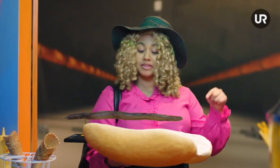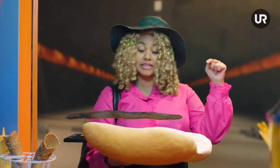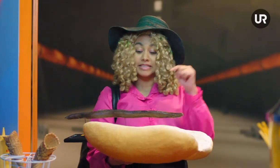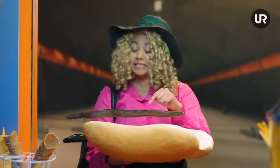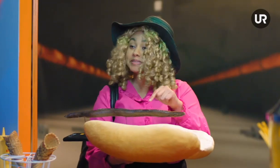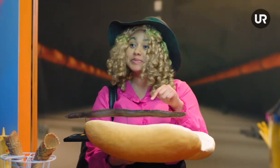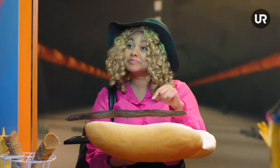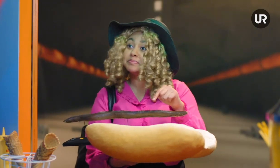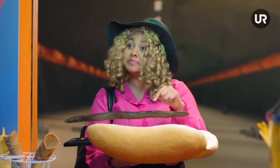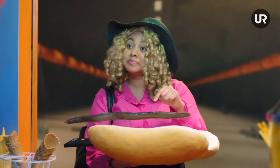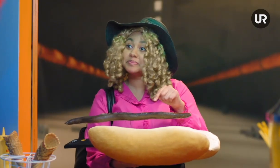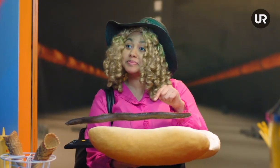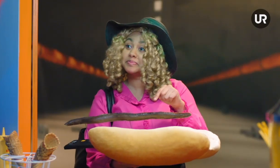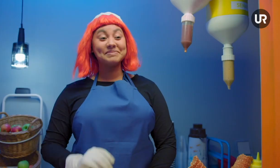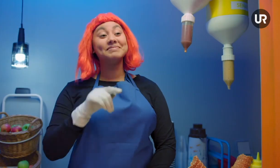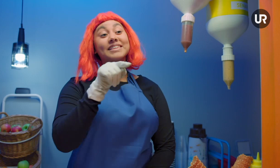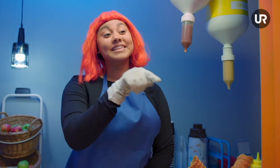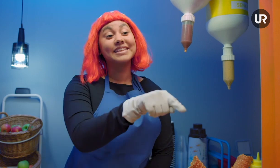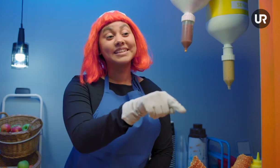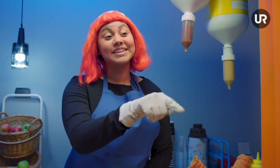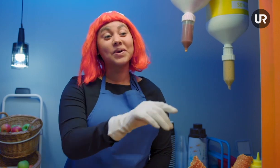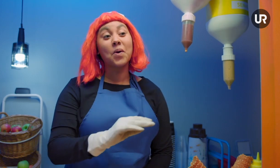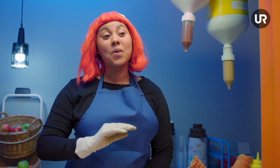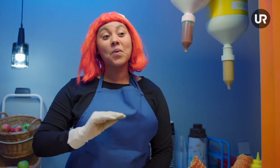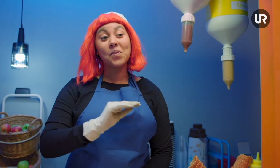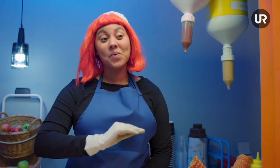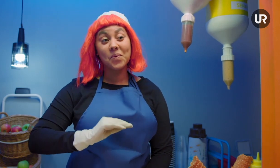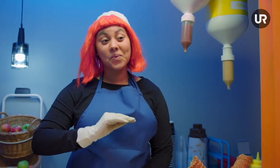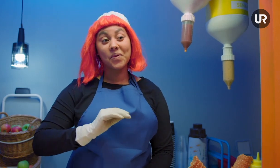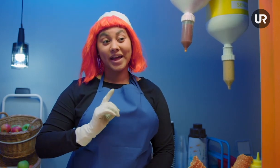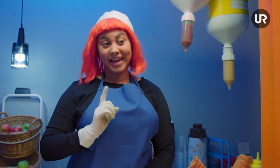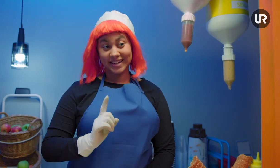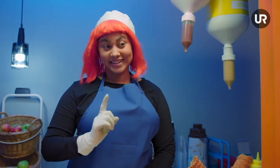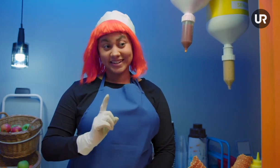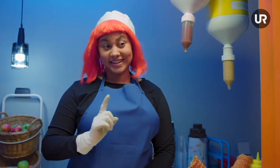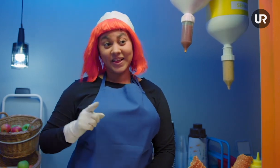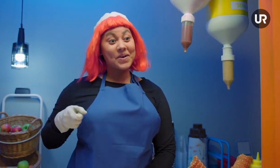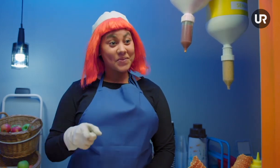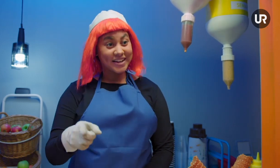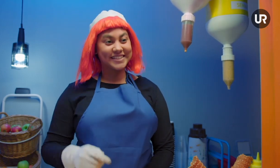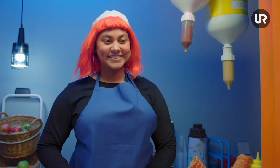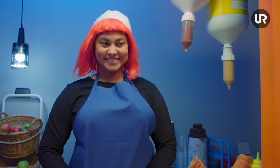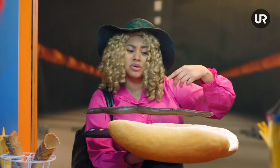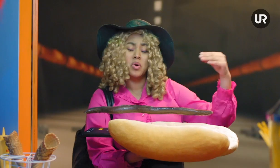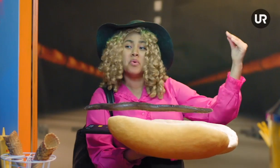Vad är det här? Det är en å-l. Ål.